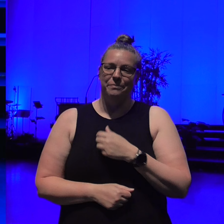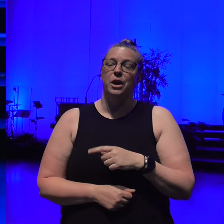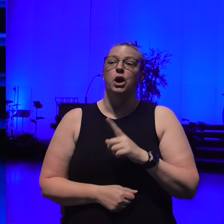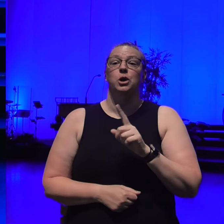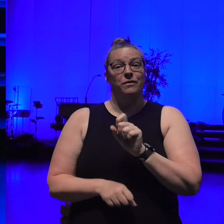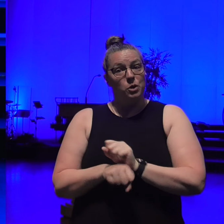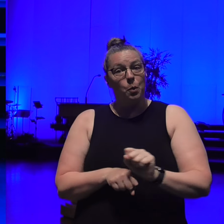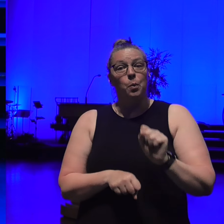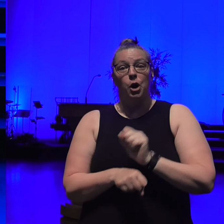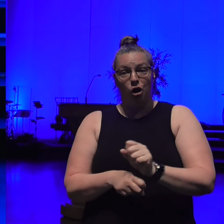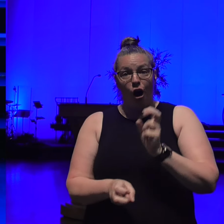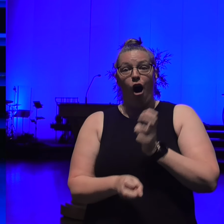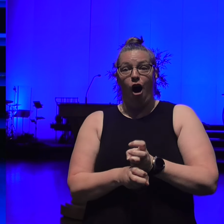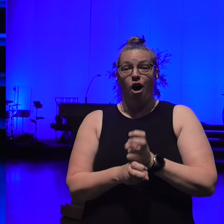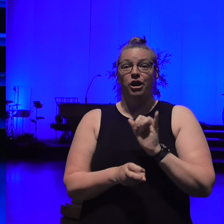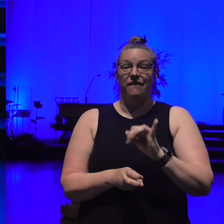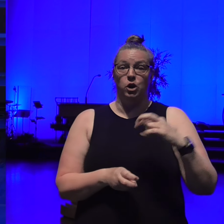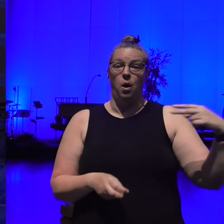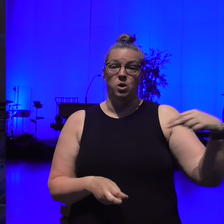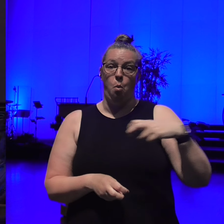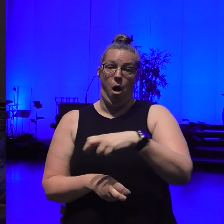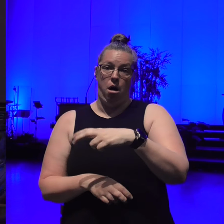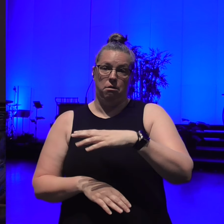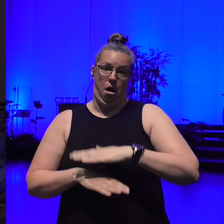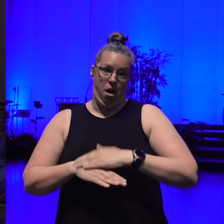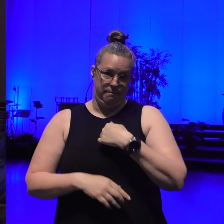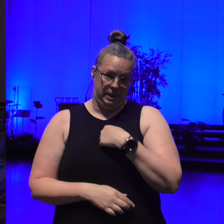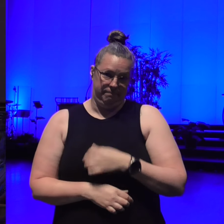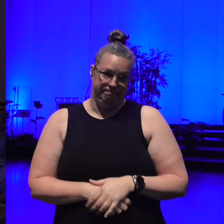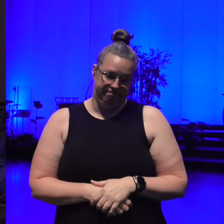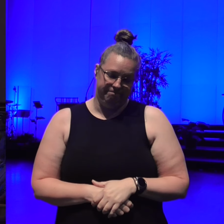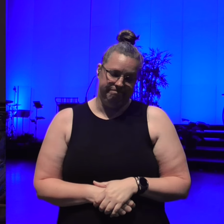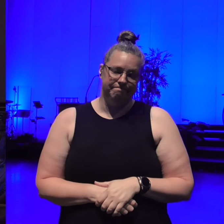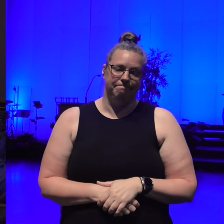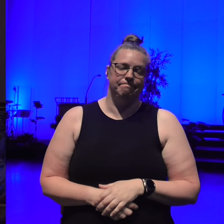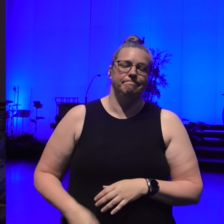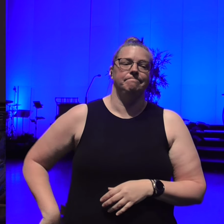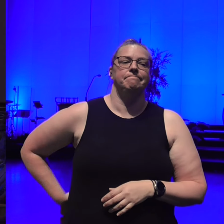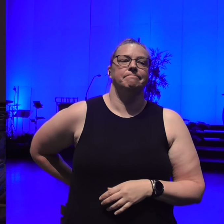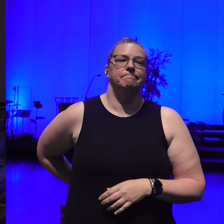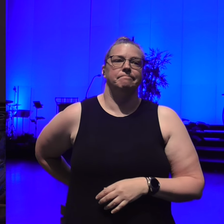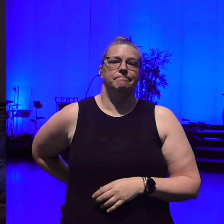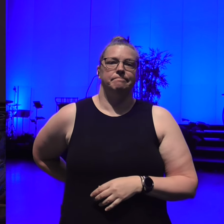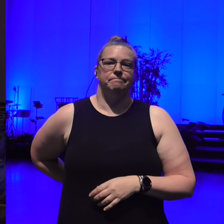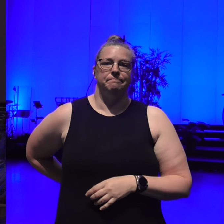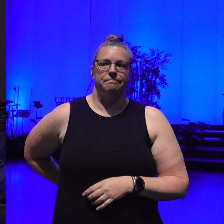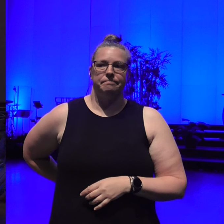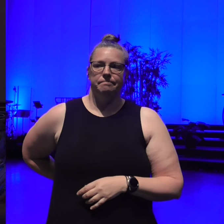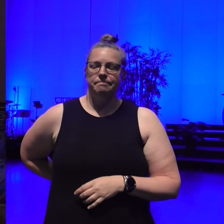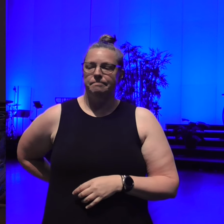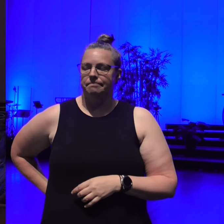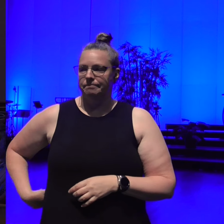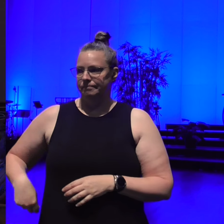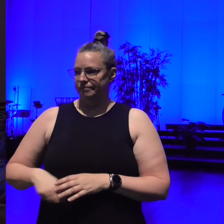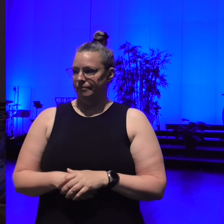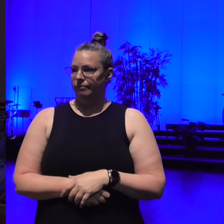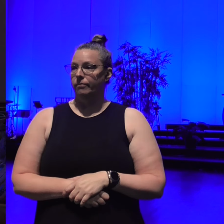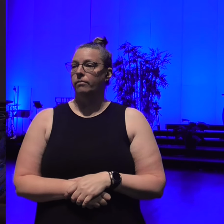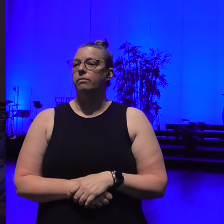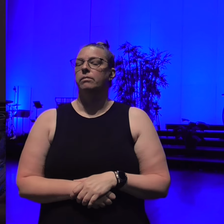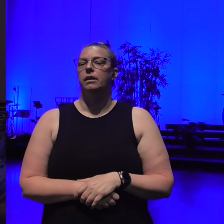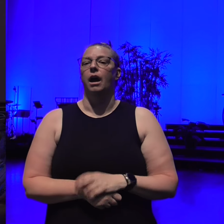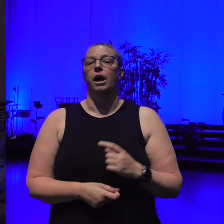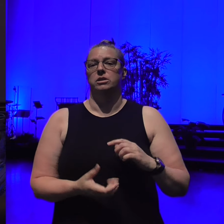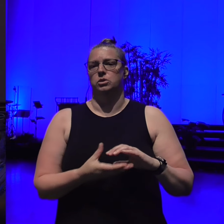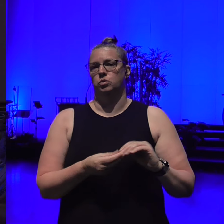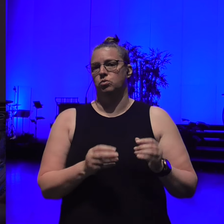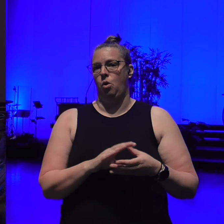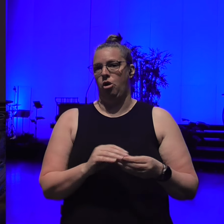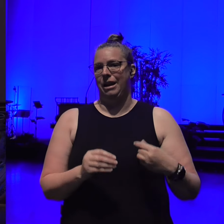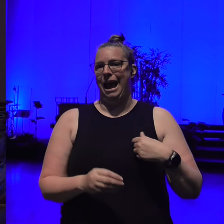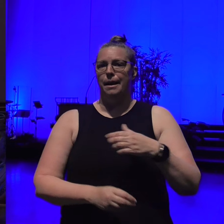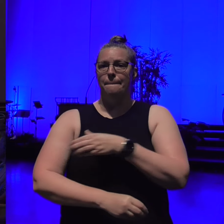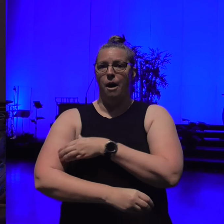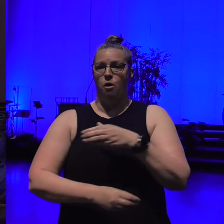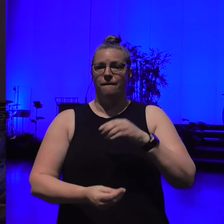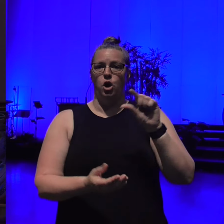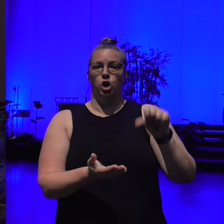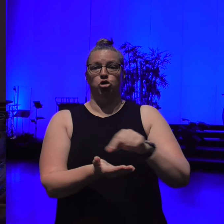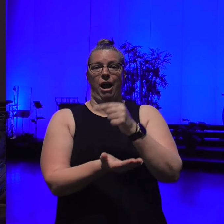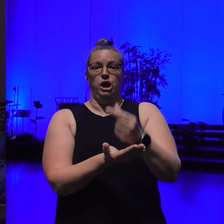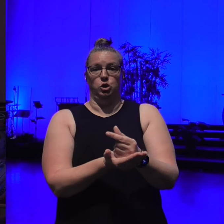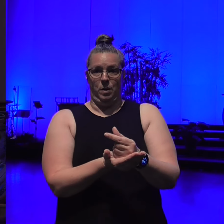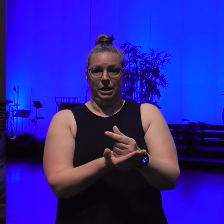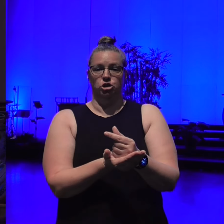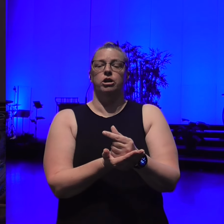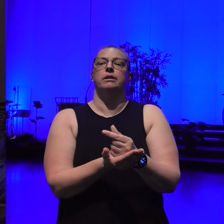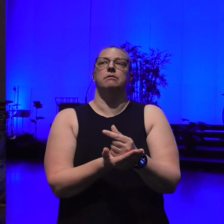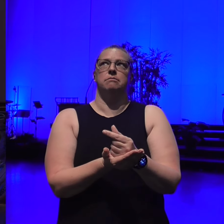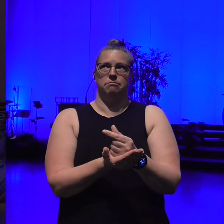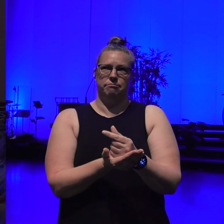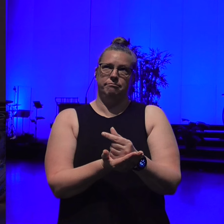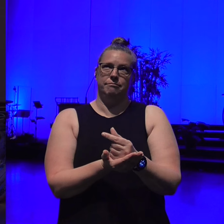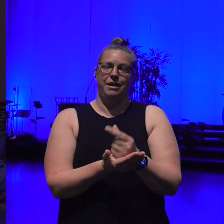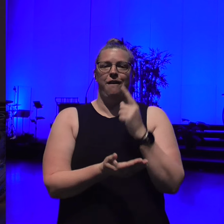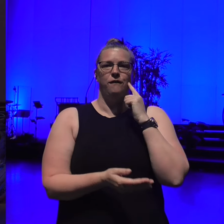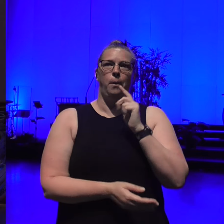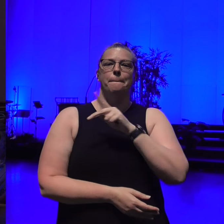trabajar muy duro si vas a pisotearme Recientemente tuve una poderosa graduación en crecimiento personal